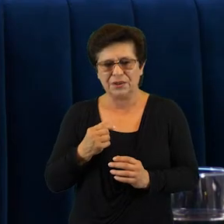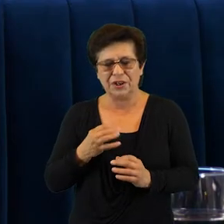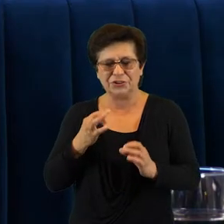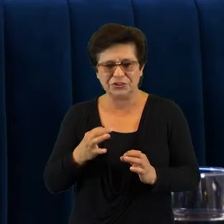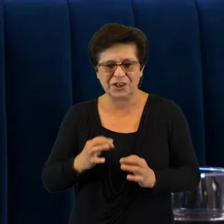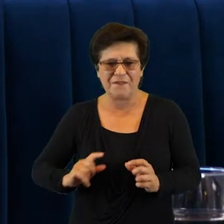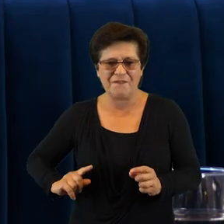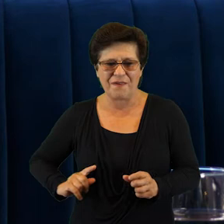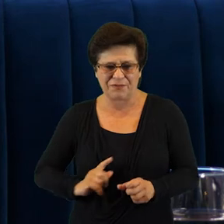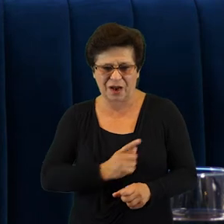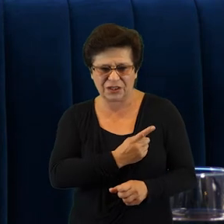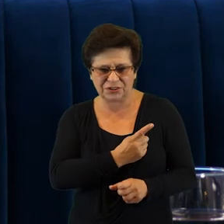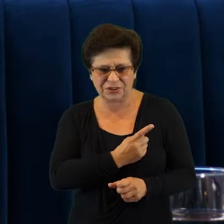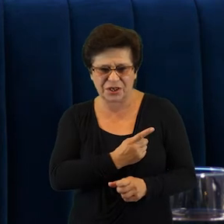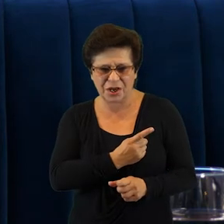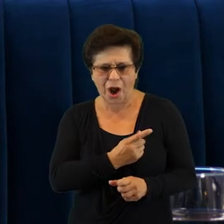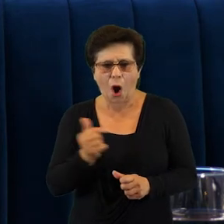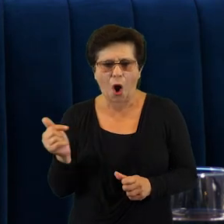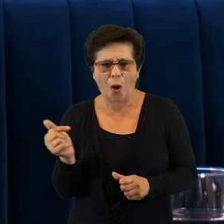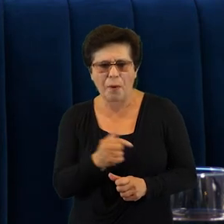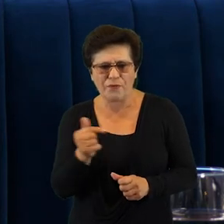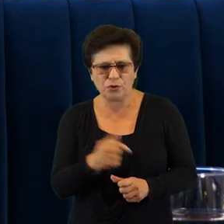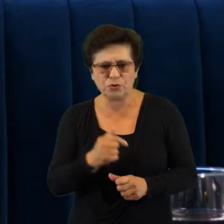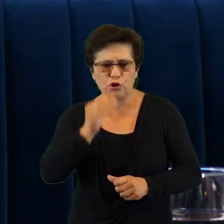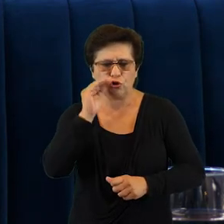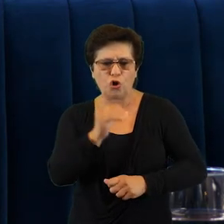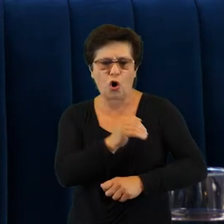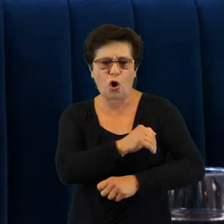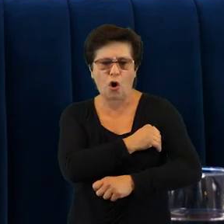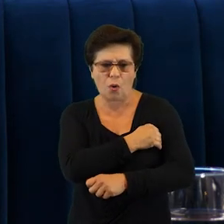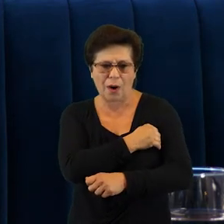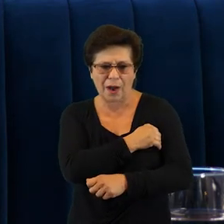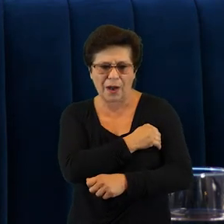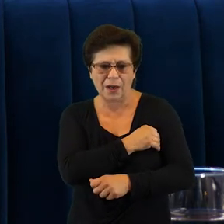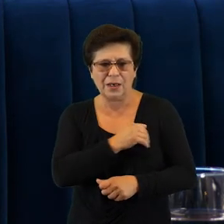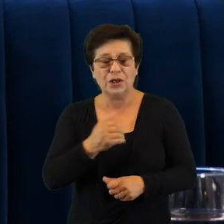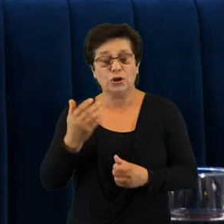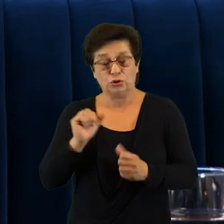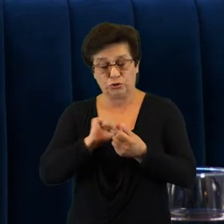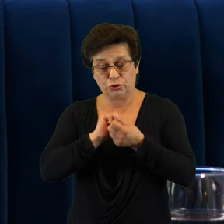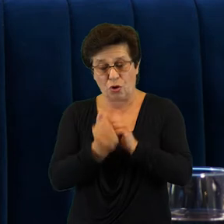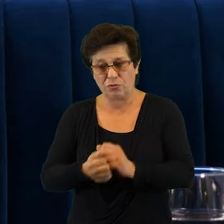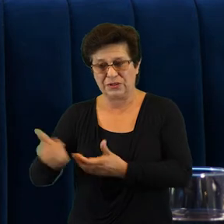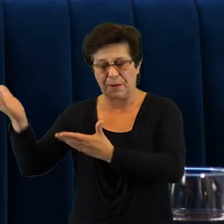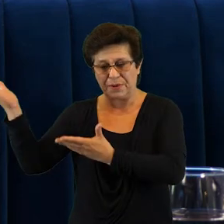obowiązuje taka szkoła filozoficzna na Sorbonie, że zapraszani są na spotkania poeci, filozofowie ich słuchają,